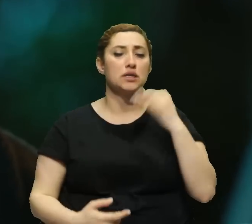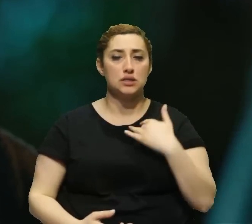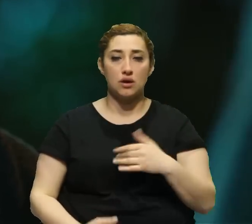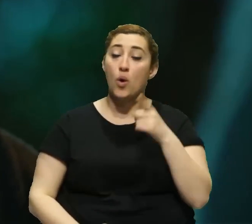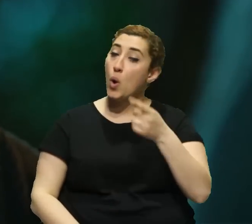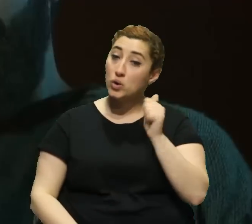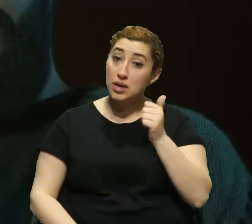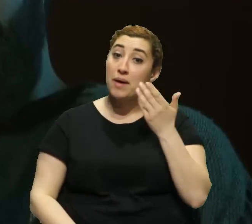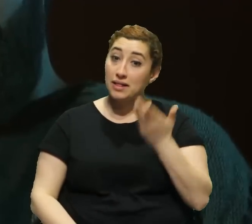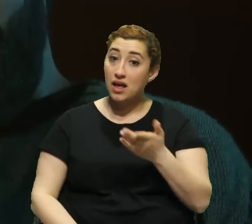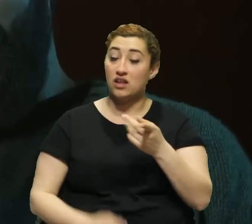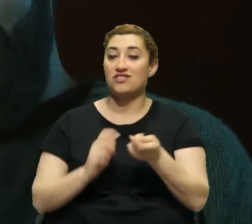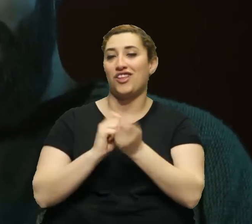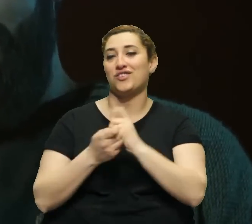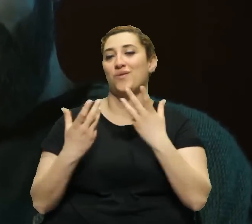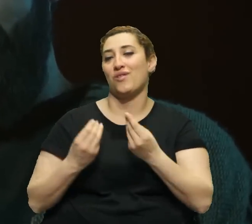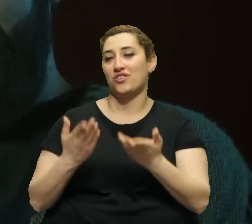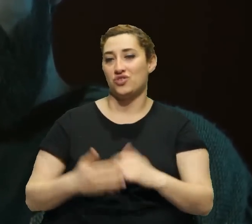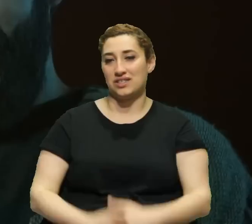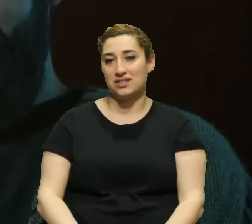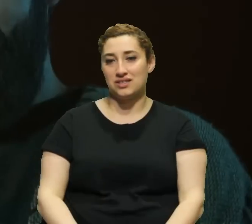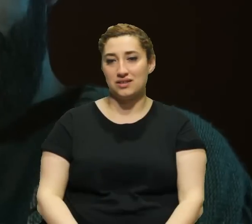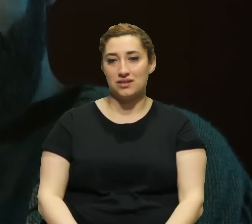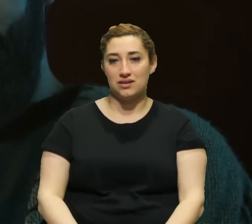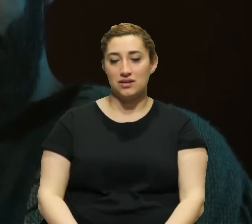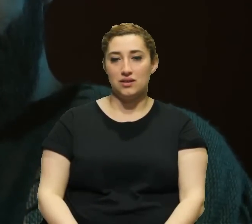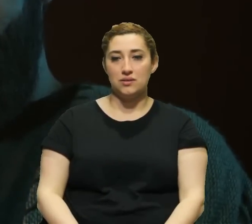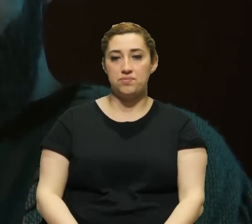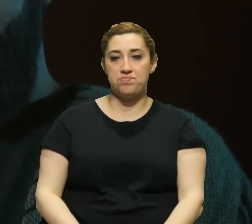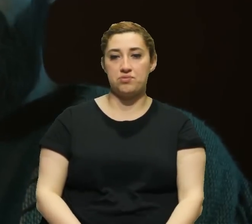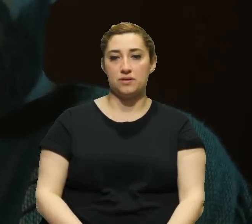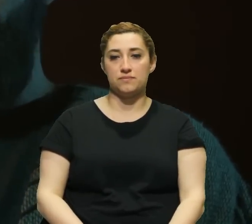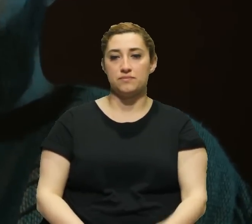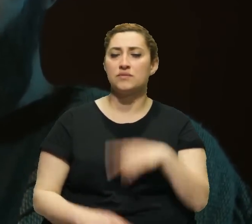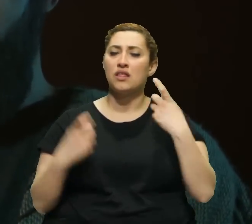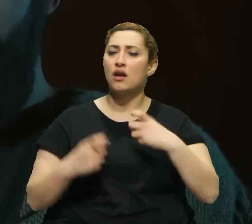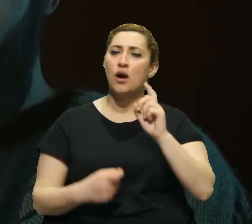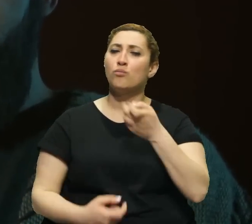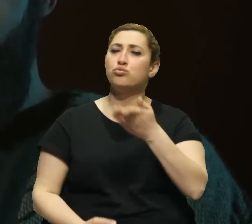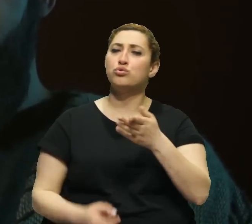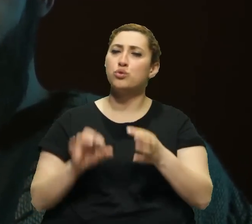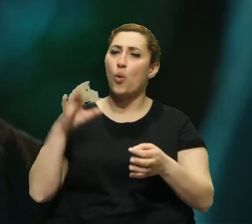O vakit işte değişir işler. Sen nereden buldun bu sadaklı okları?